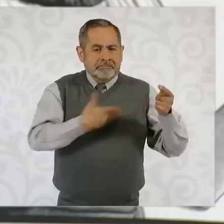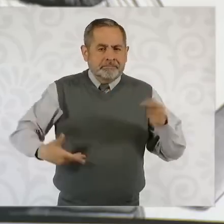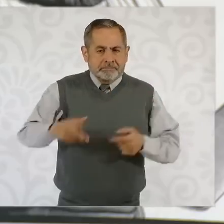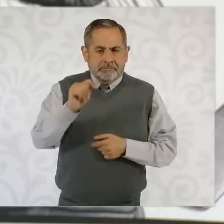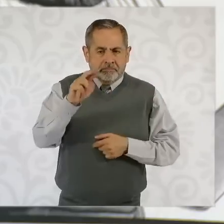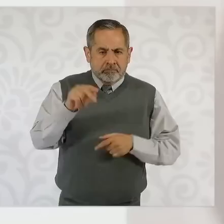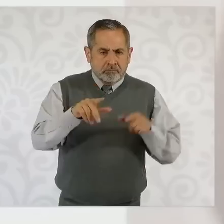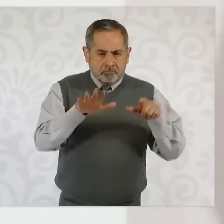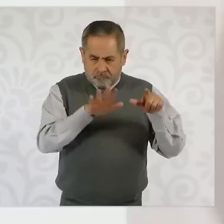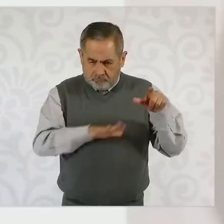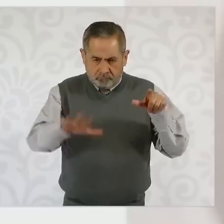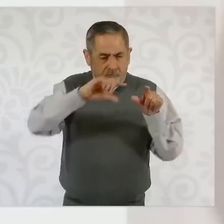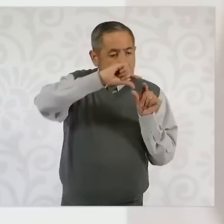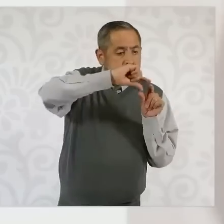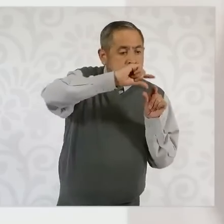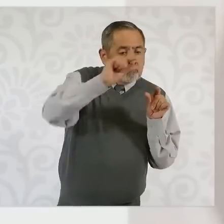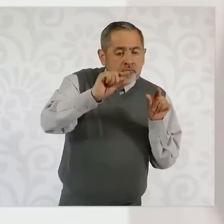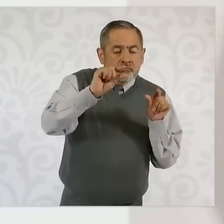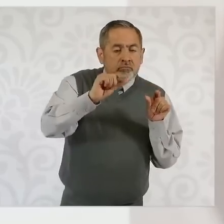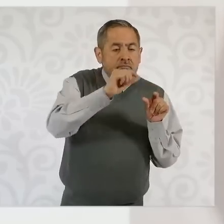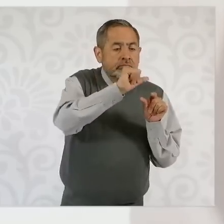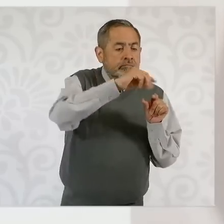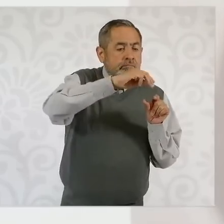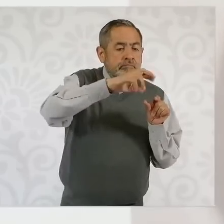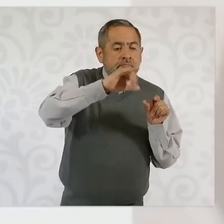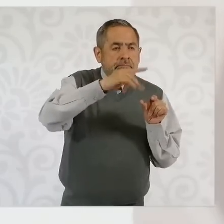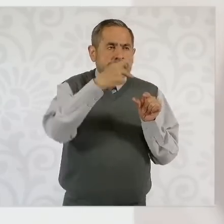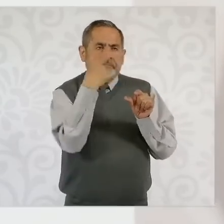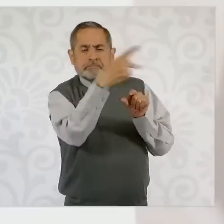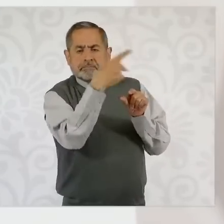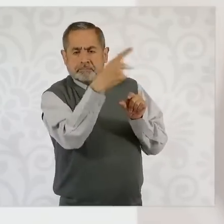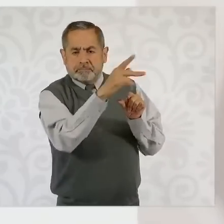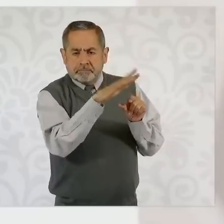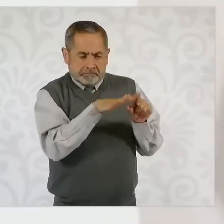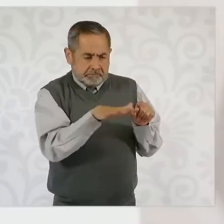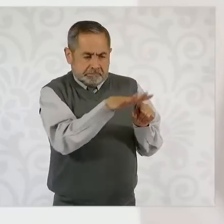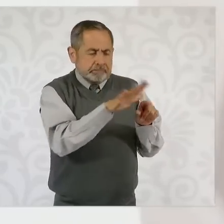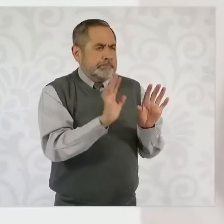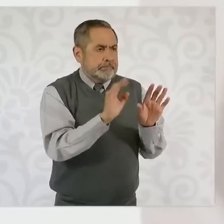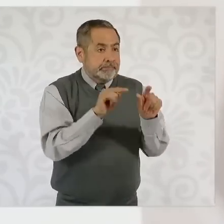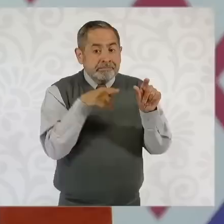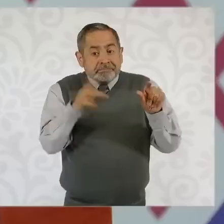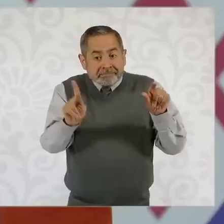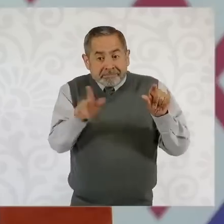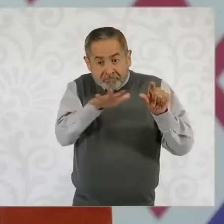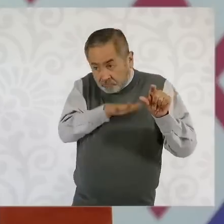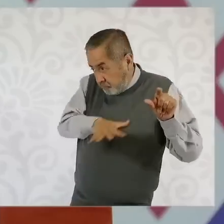América en la parte de su plataforma continental entonces Google no tiene derecho a renombrar la